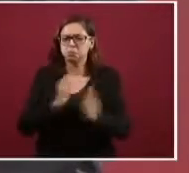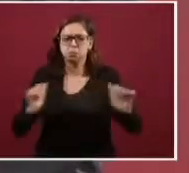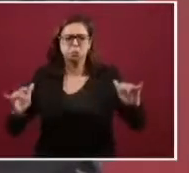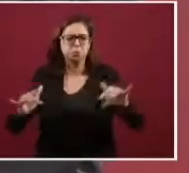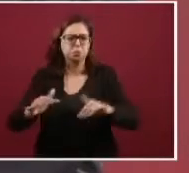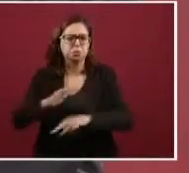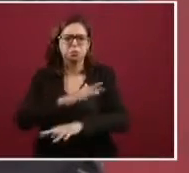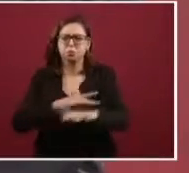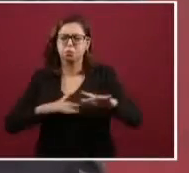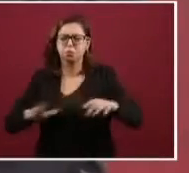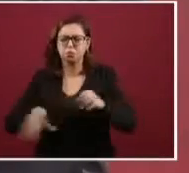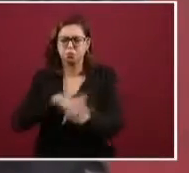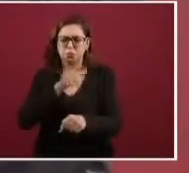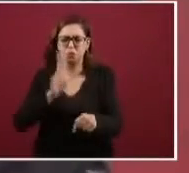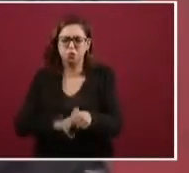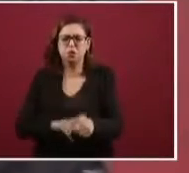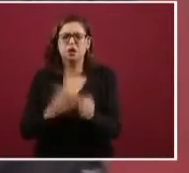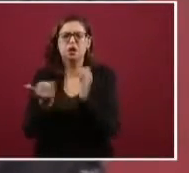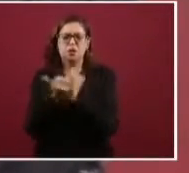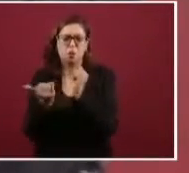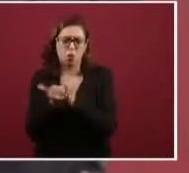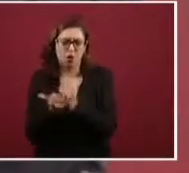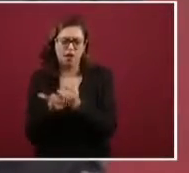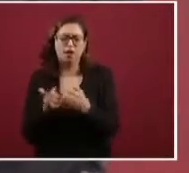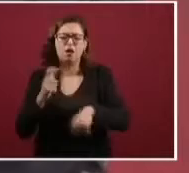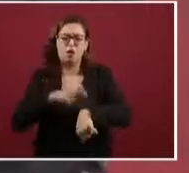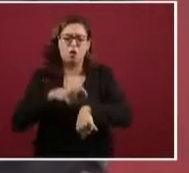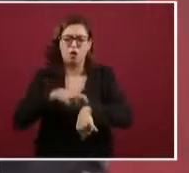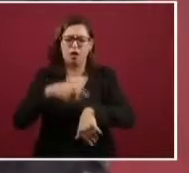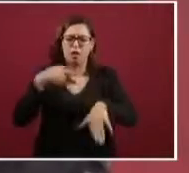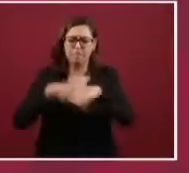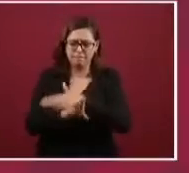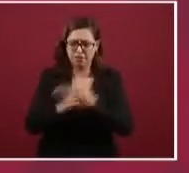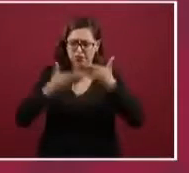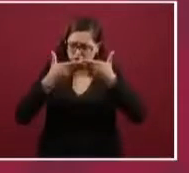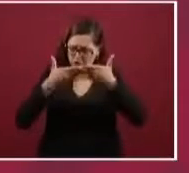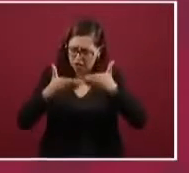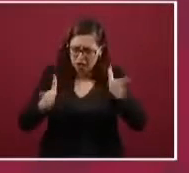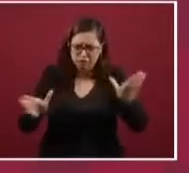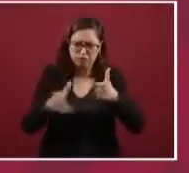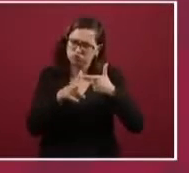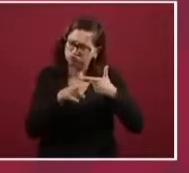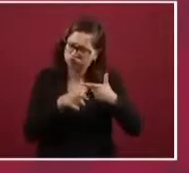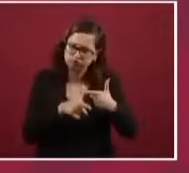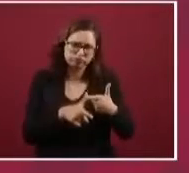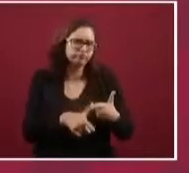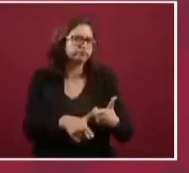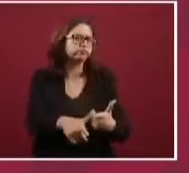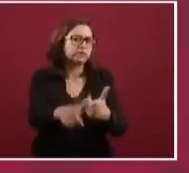Se está planteando un horario también extendido del Metro para que la gente pueda acceder